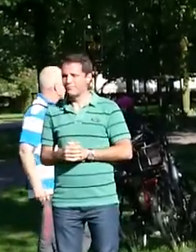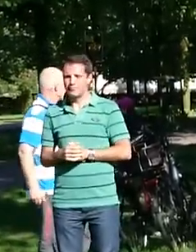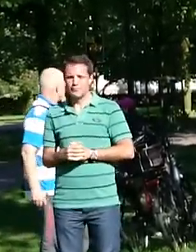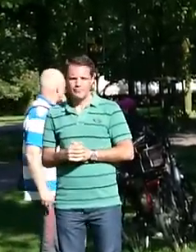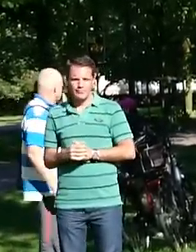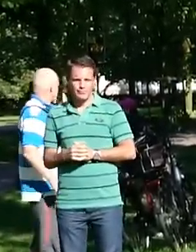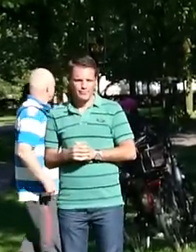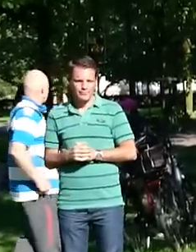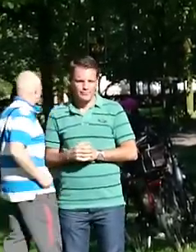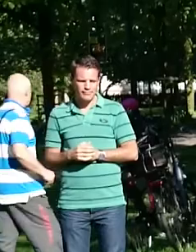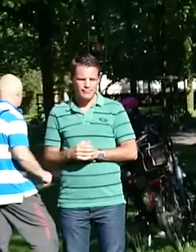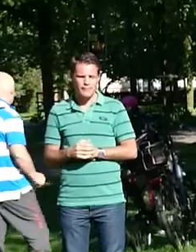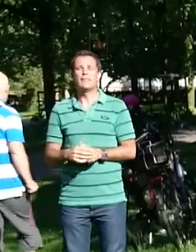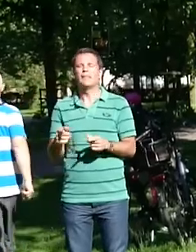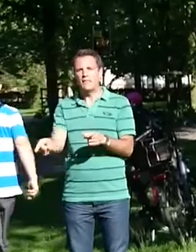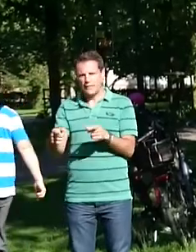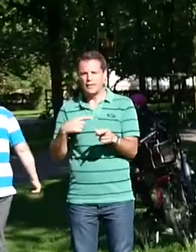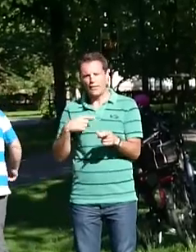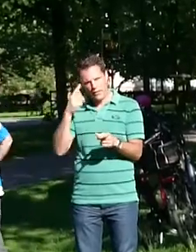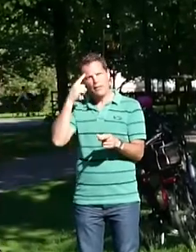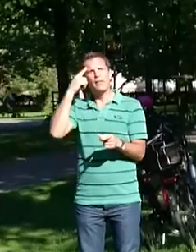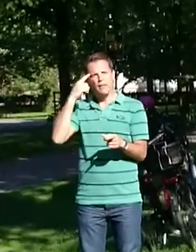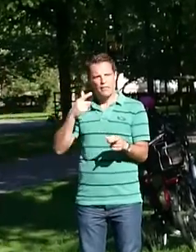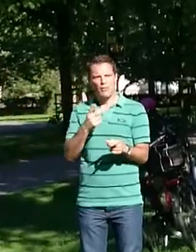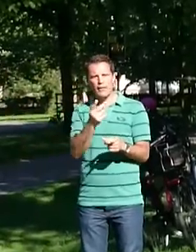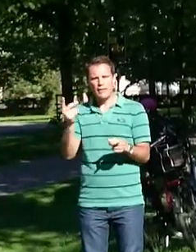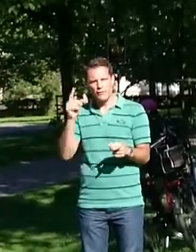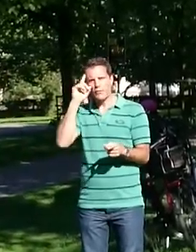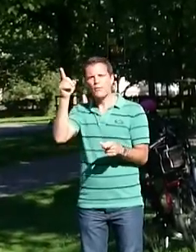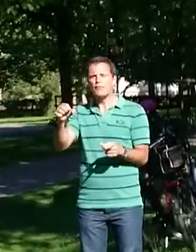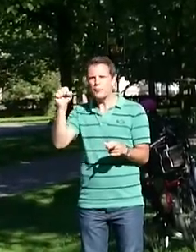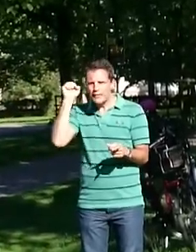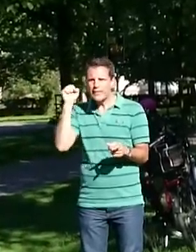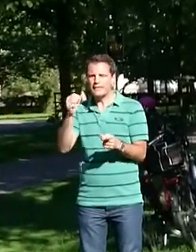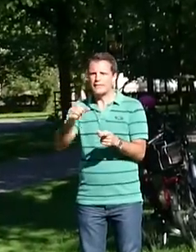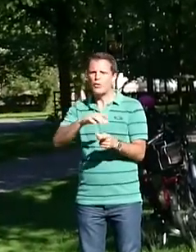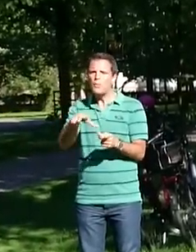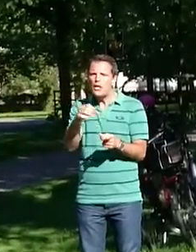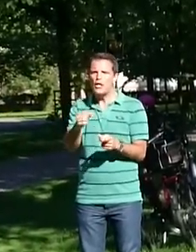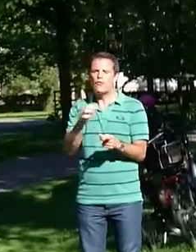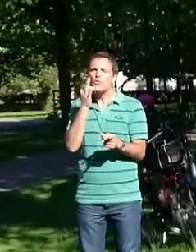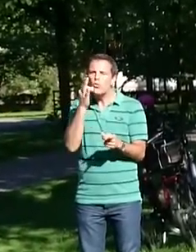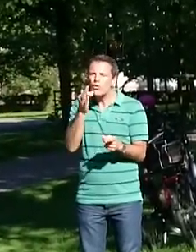Det här får mig och alla andra att förstå att det är feminism och miljöfrågor som är de allra viktigaste nu,